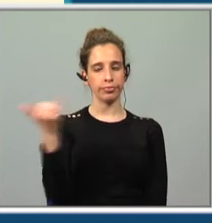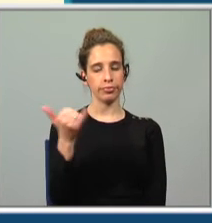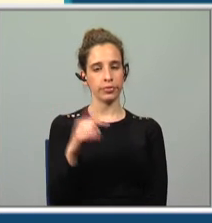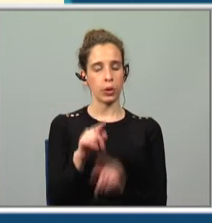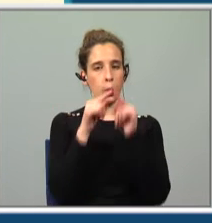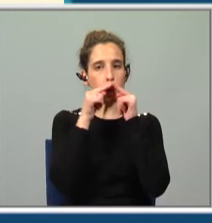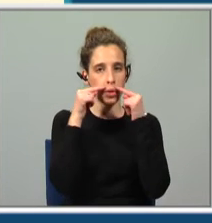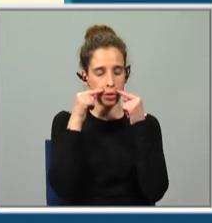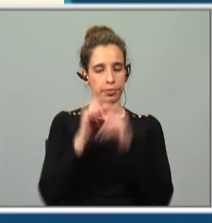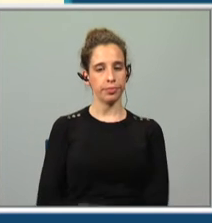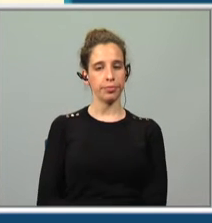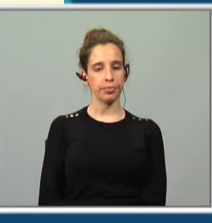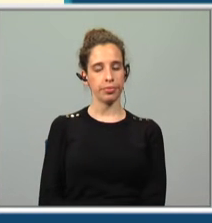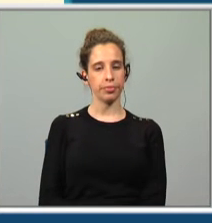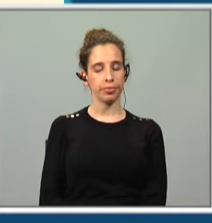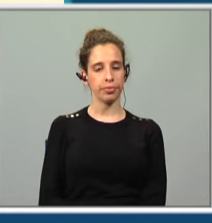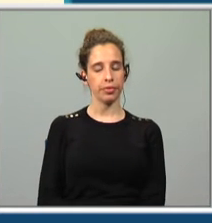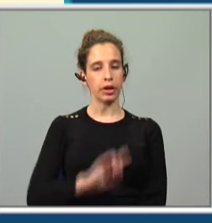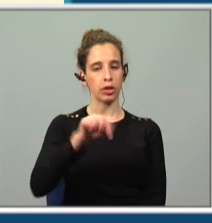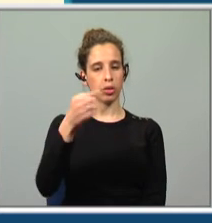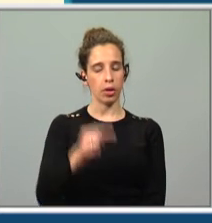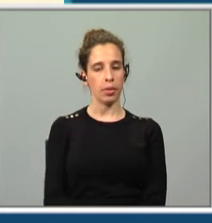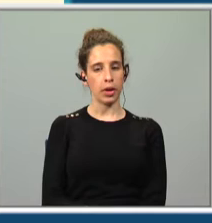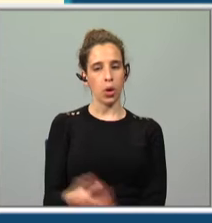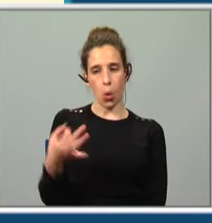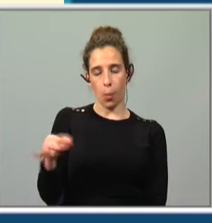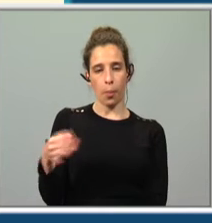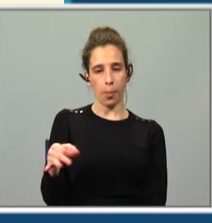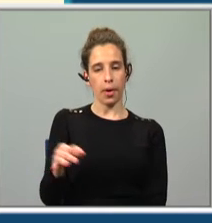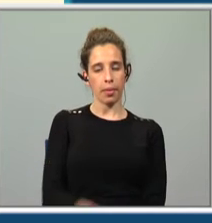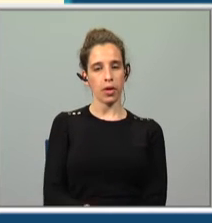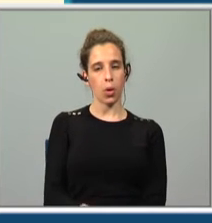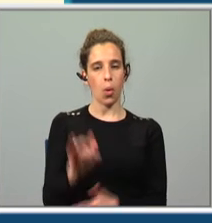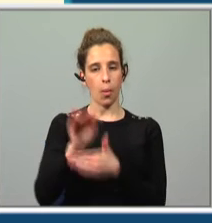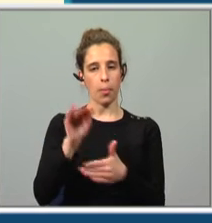lugar o bigode falso Depois temos um pedaço de papel com a mensagem não 放置假鬍子然後我們有一個一張紙，上面寫著不